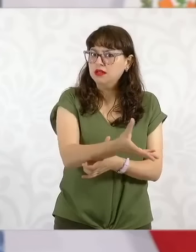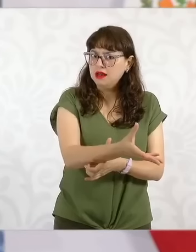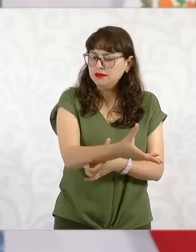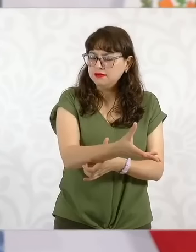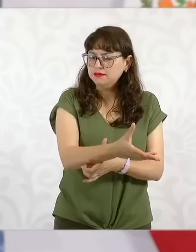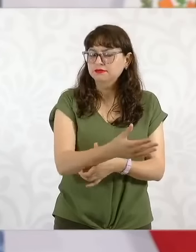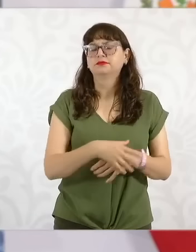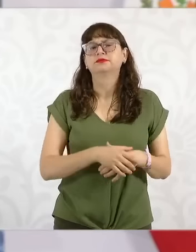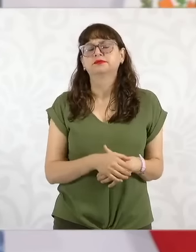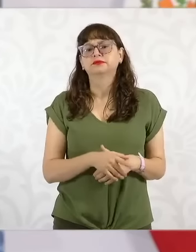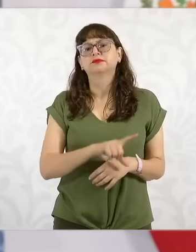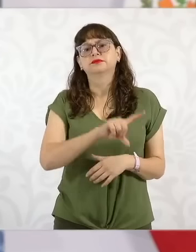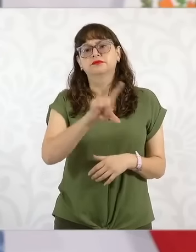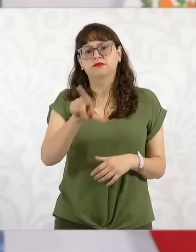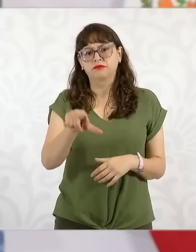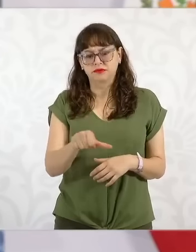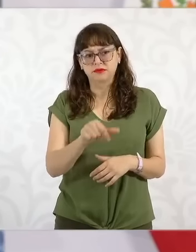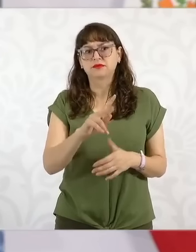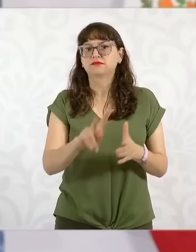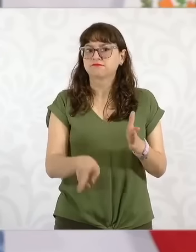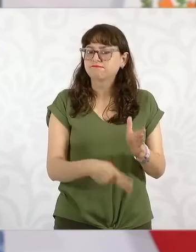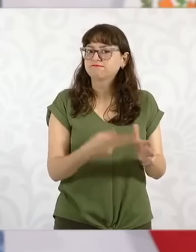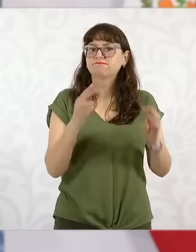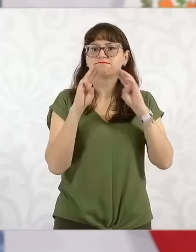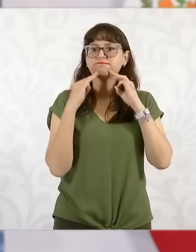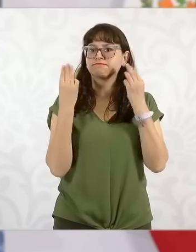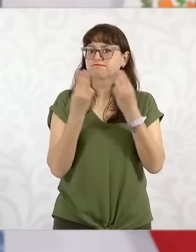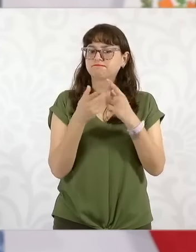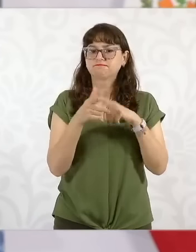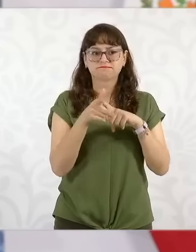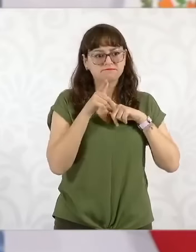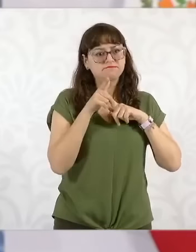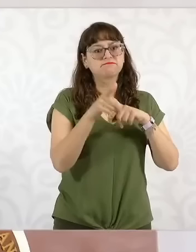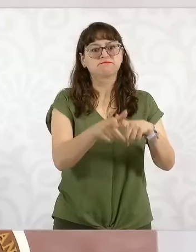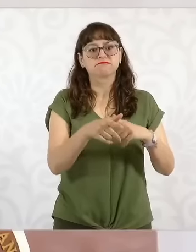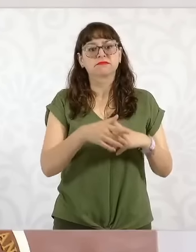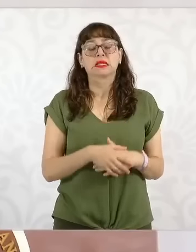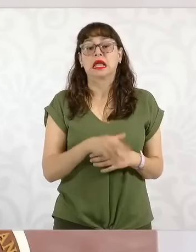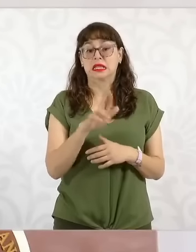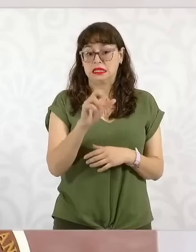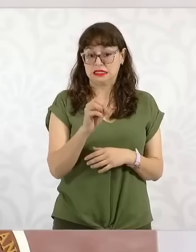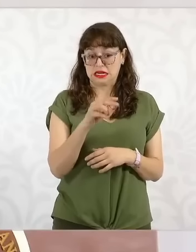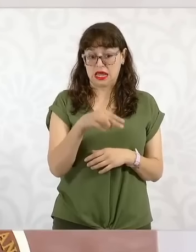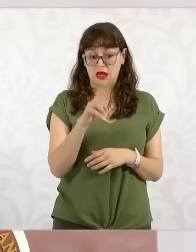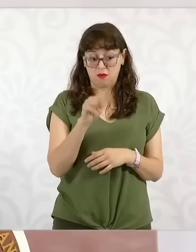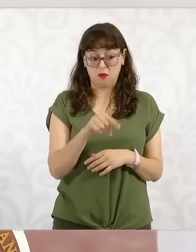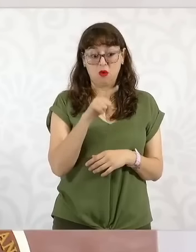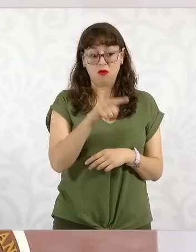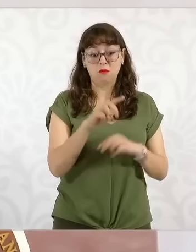su participación en actividades delictivas. Ramón Ángel N. formó parte de los Quinies hasta 2012,